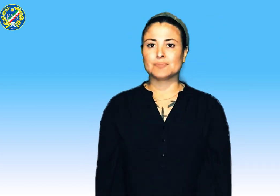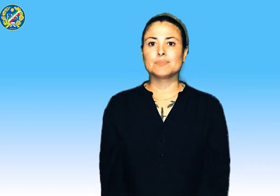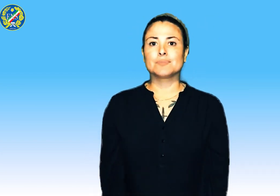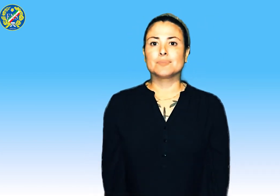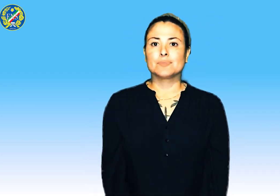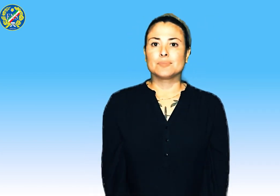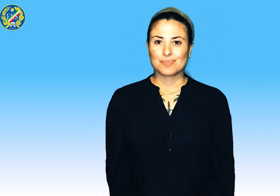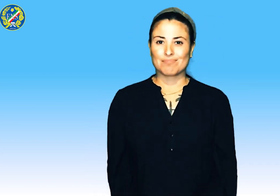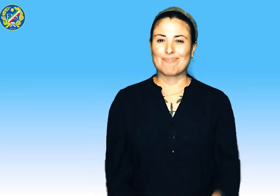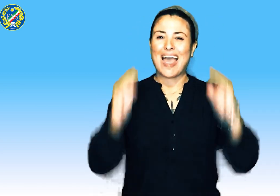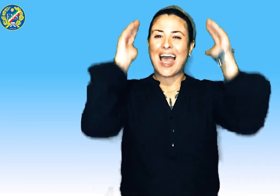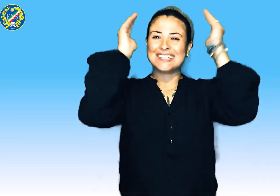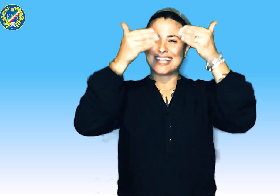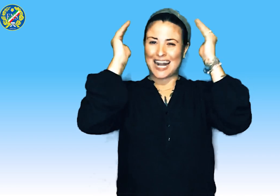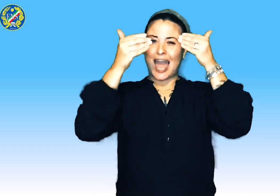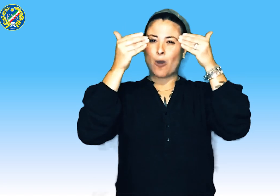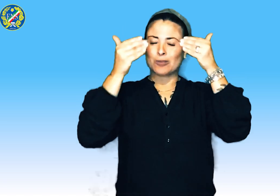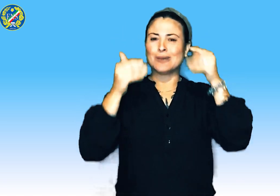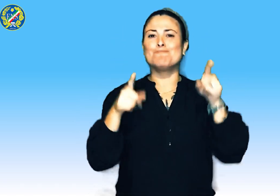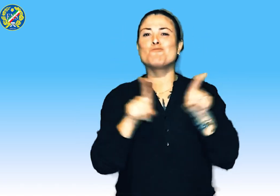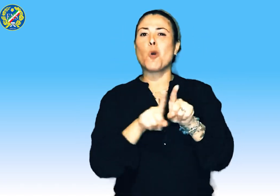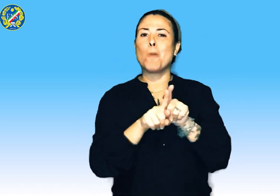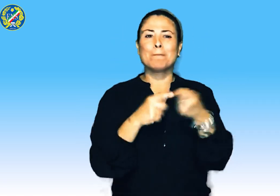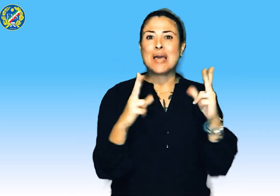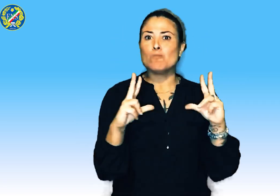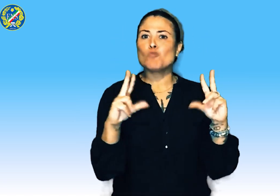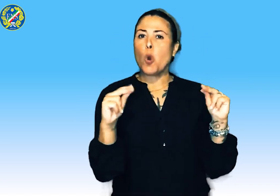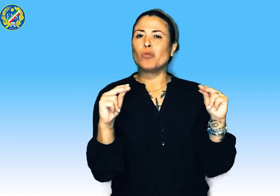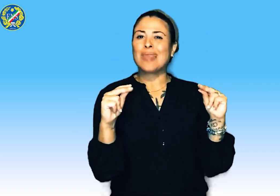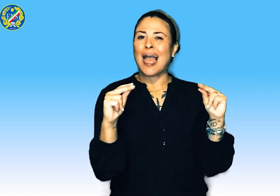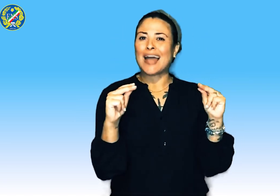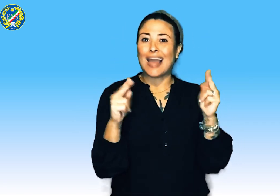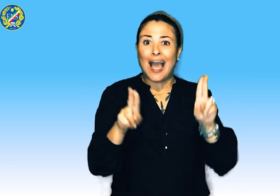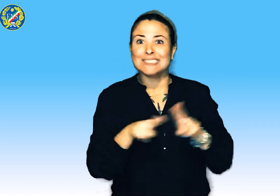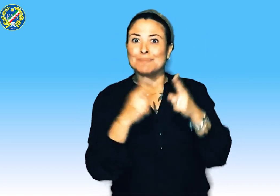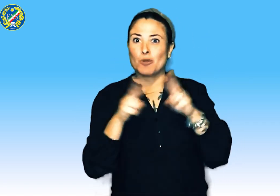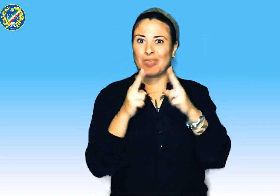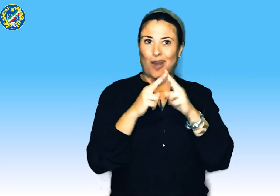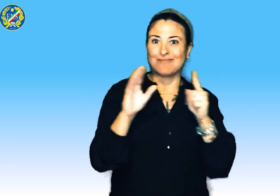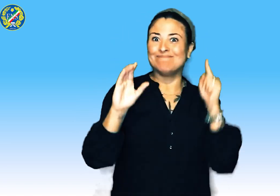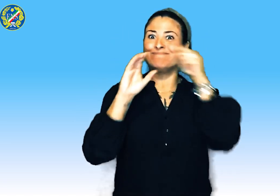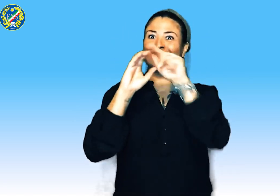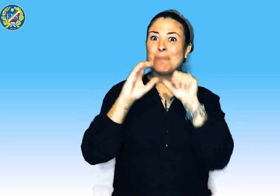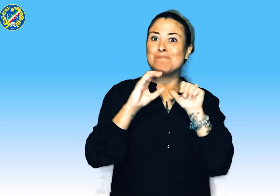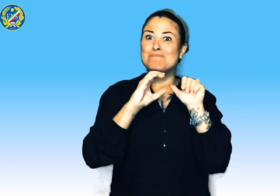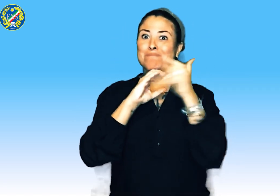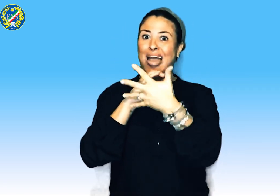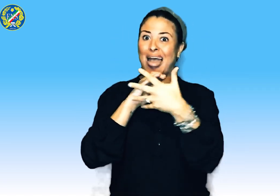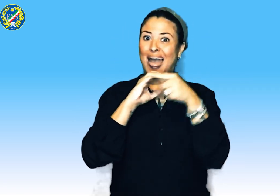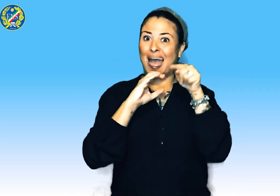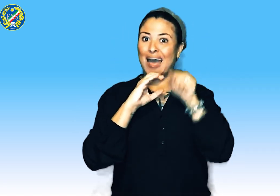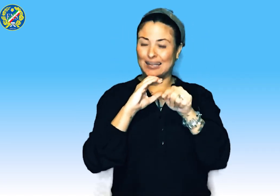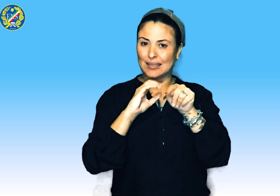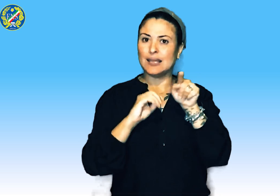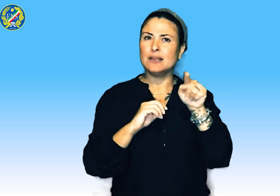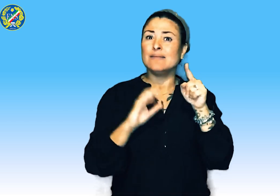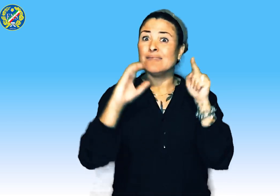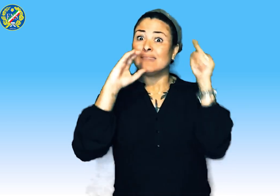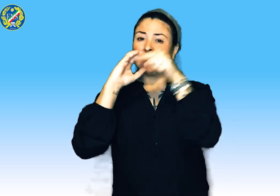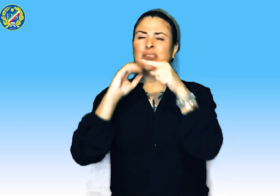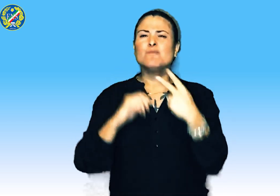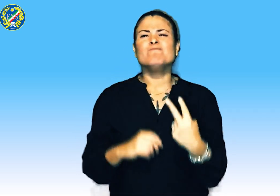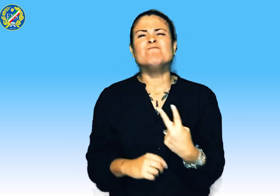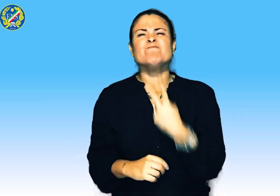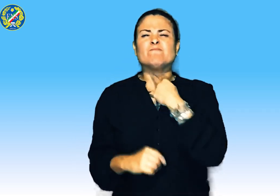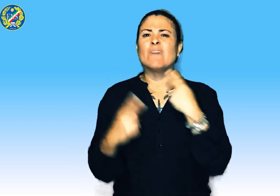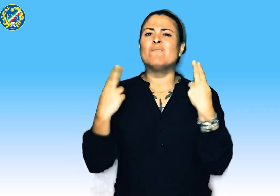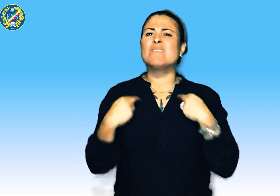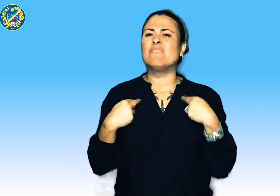Qual è il prototipo dell’astronauta che si imbarcherà in questa missione?